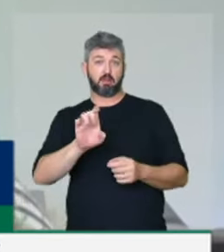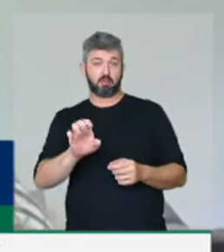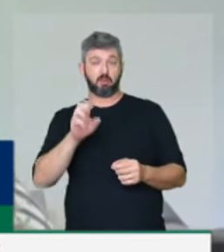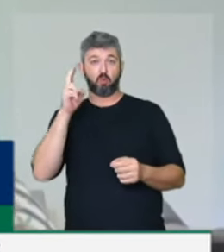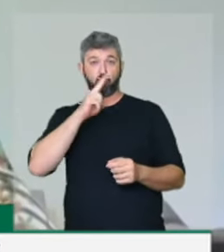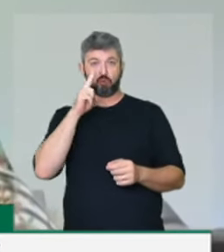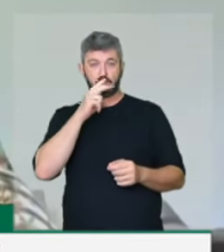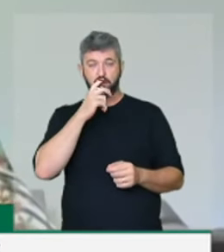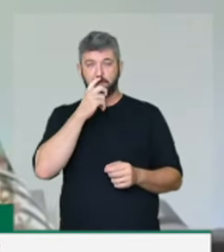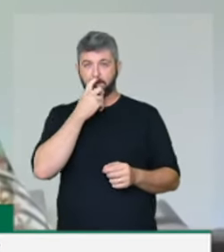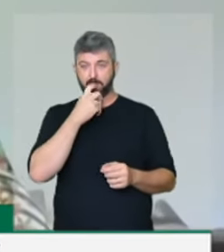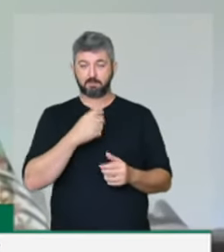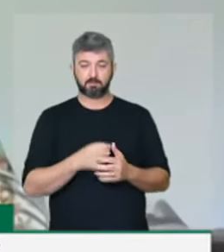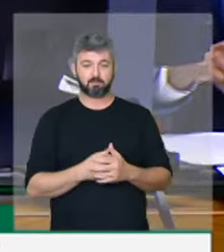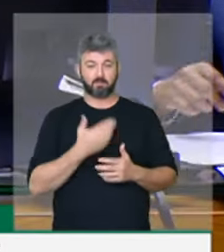É A FAVOR DESSA URGÊNCIA. -- [PRESIDENTE]: COMO